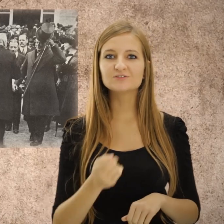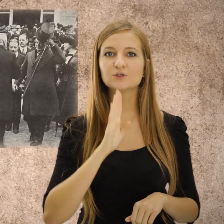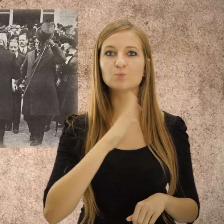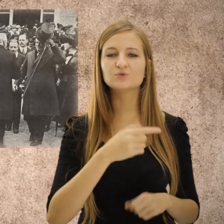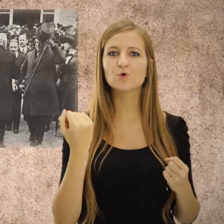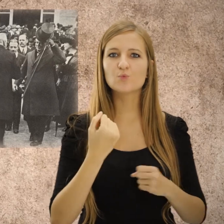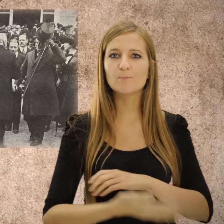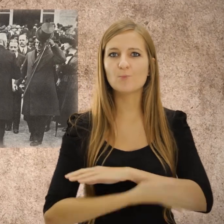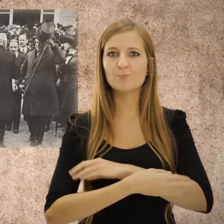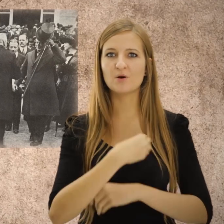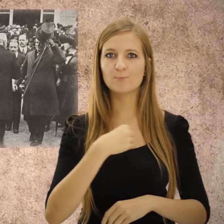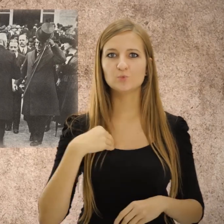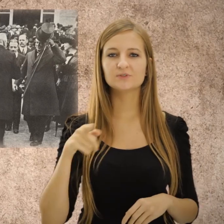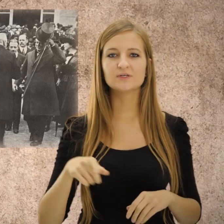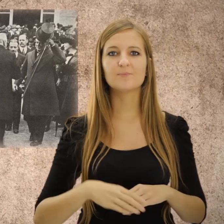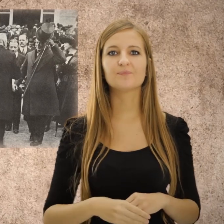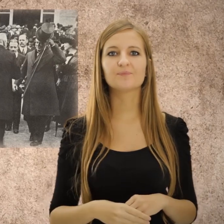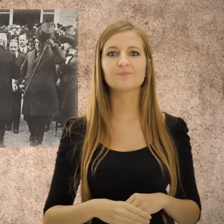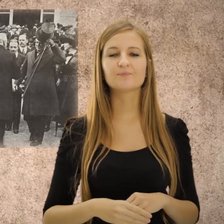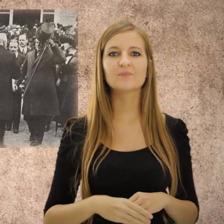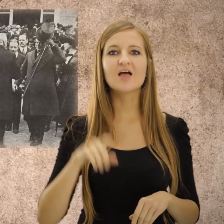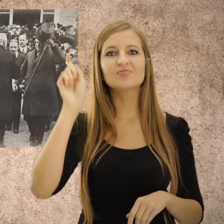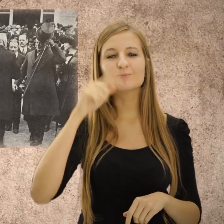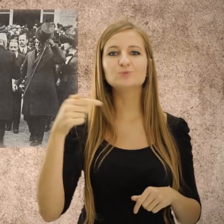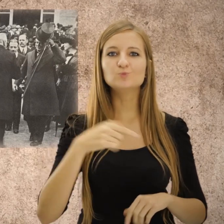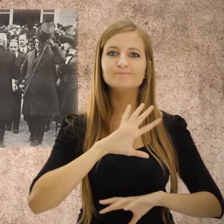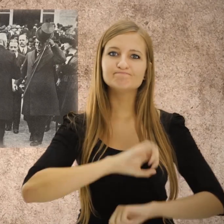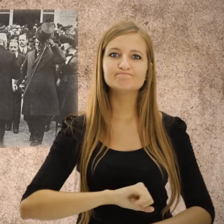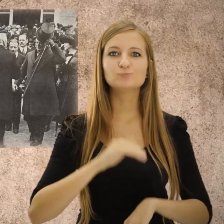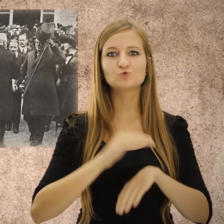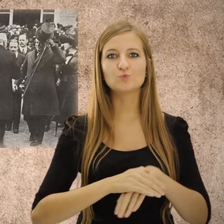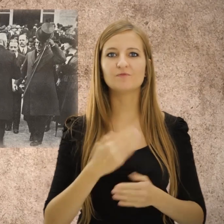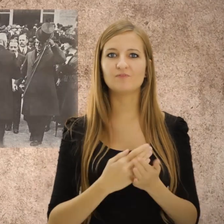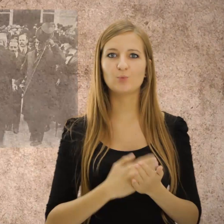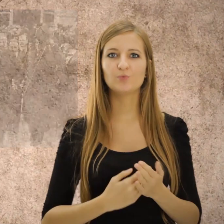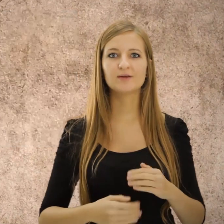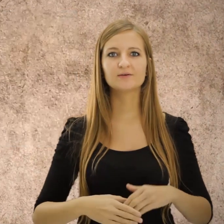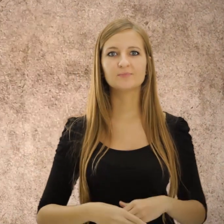Polskę najbardziej popierała Francja i USA. Niemcy musiały zgodzić się na te warunki.